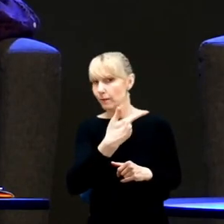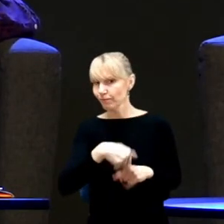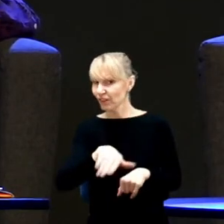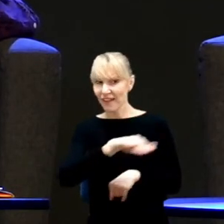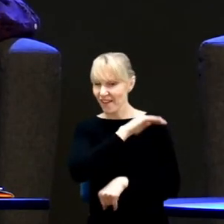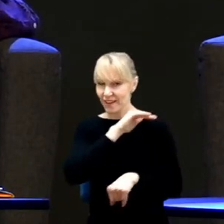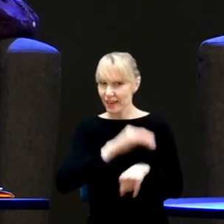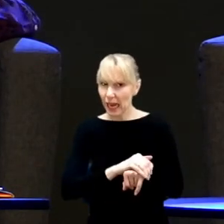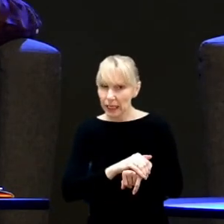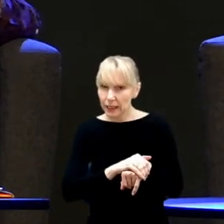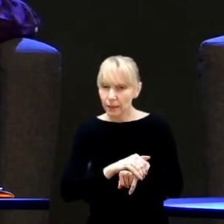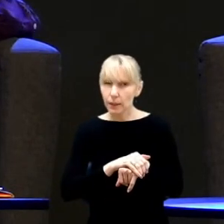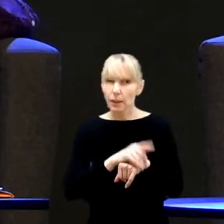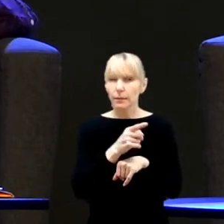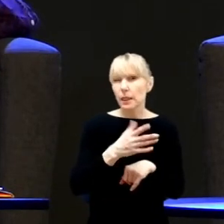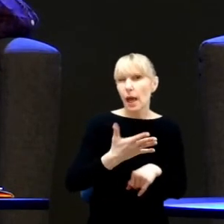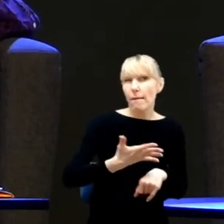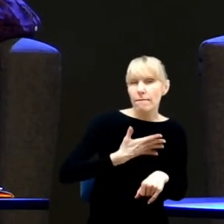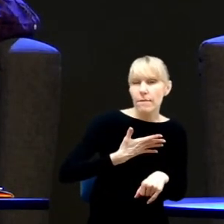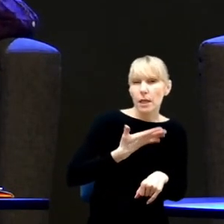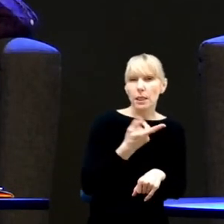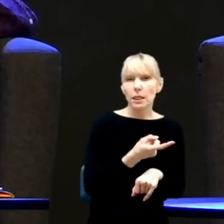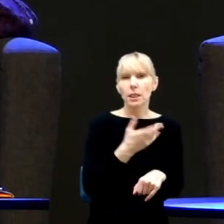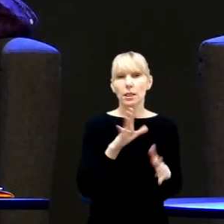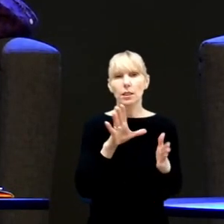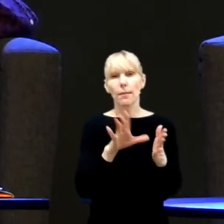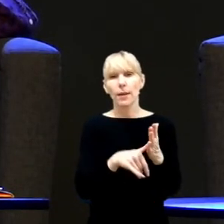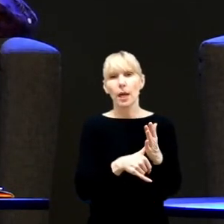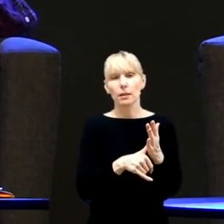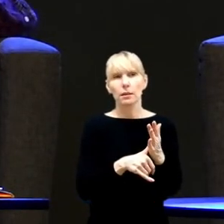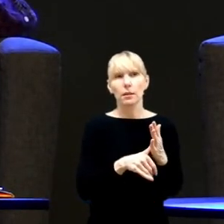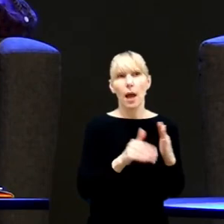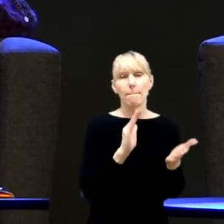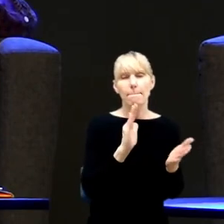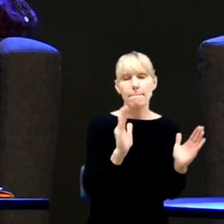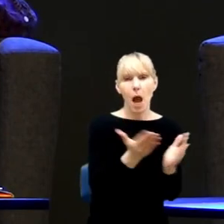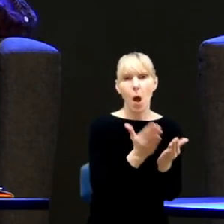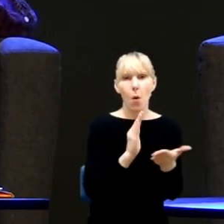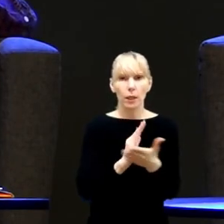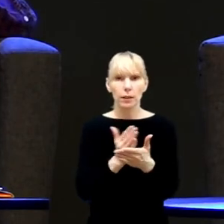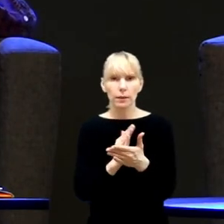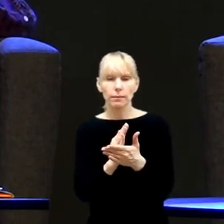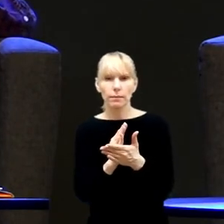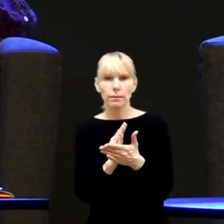małe i średnie nie poddały się kwestii dostępności tych